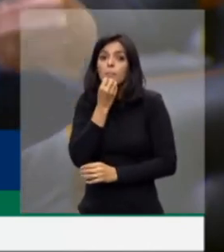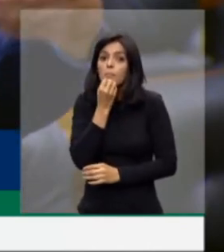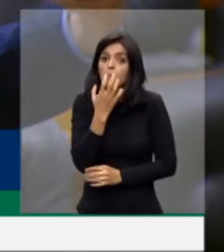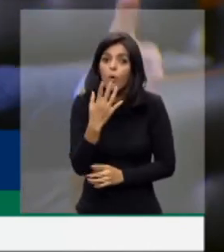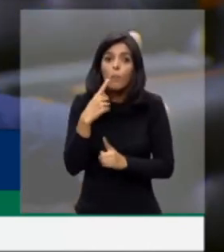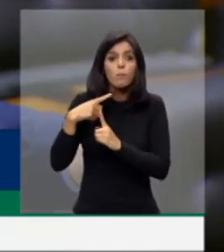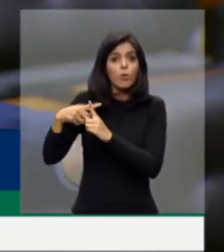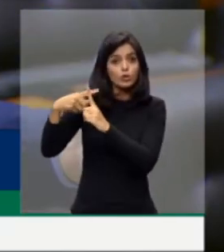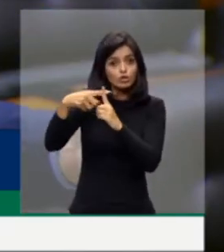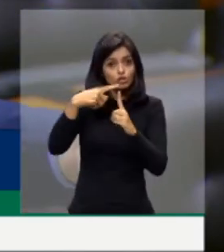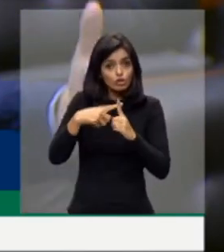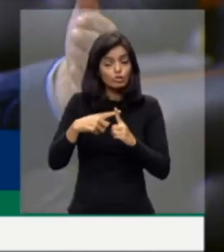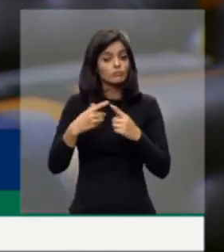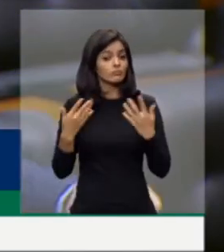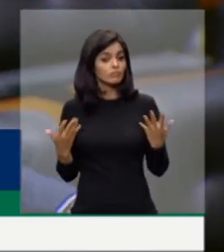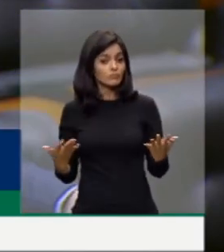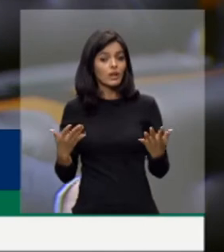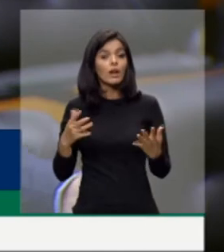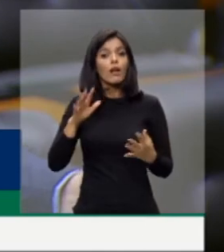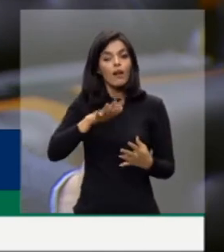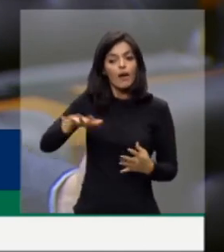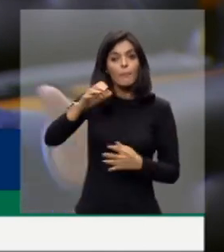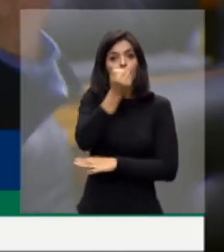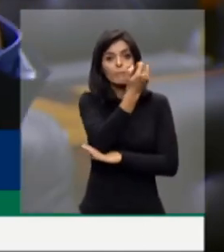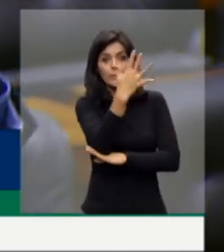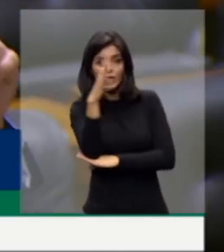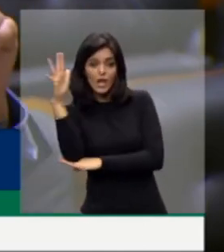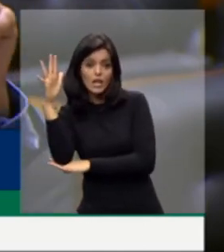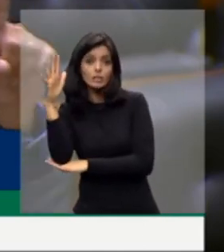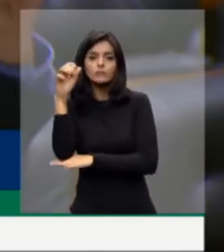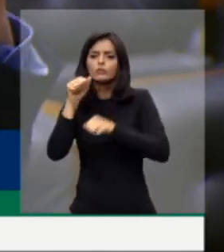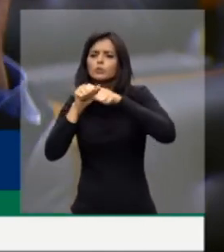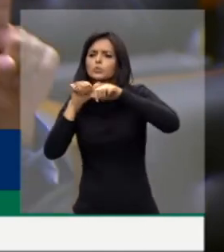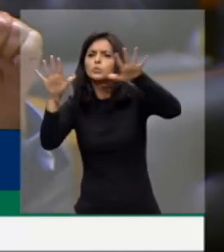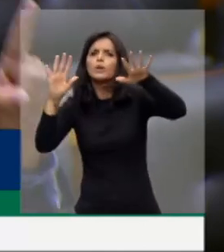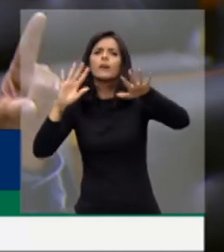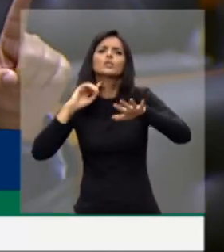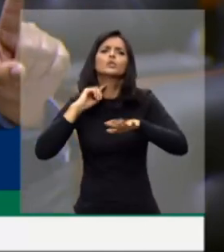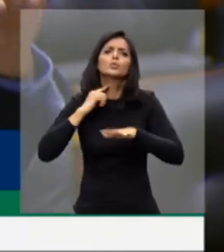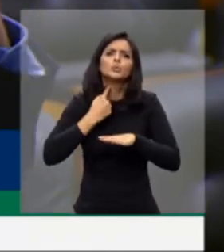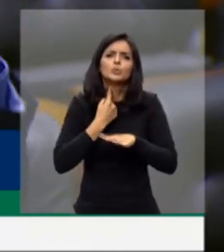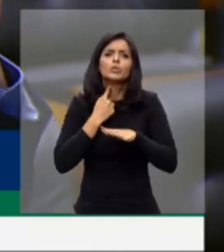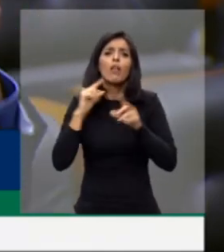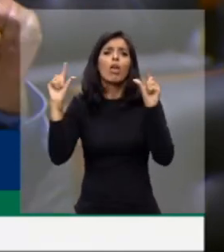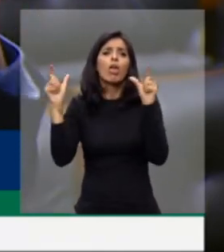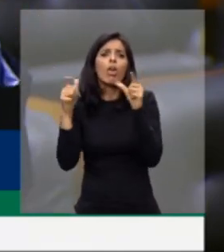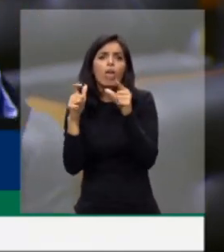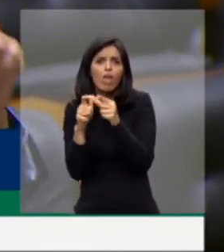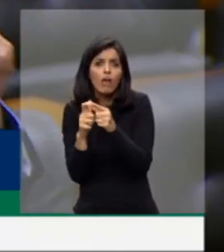AMIGOS E TAL, QUE ESTÃO FAZENDO ESSES INVESTIMENTOS NAS SUAS CASAS E QUE TÊM UM RESULTADO, UM IMPACTO MUITO POSITIVO PARA O PAÍS. SEJA NA QUESTÃO AMBIENTAL, SEJA NA